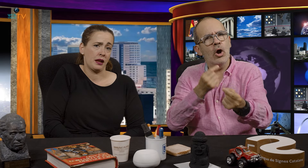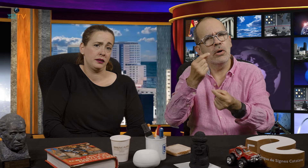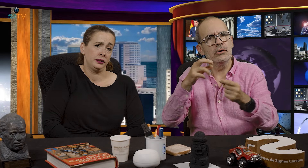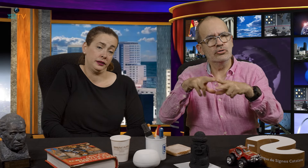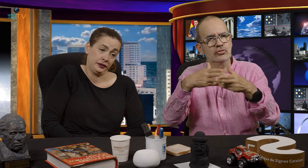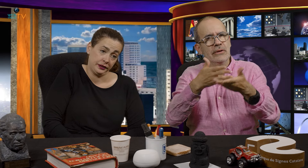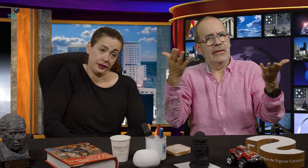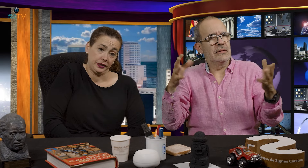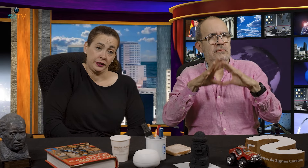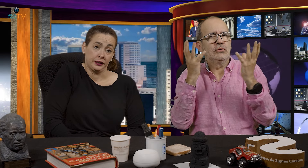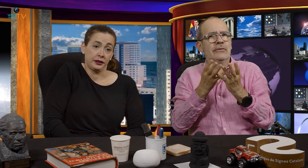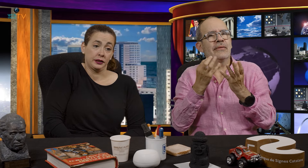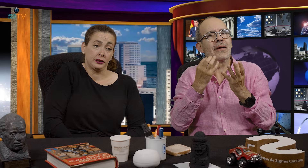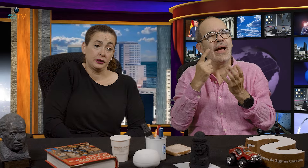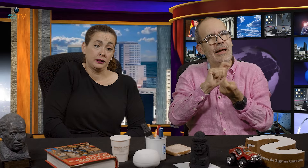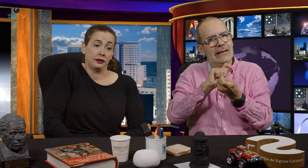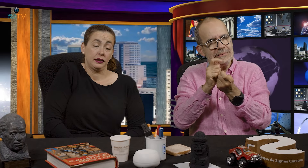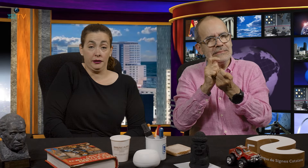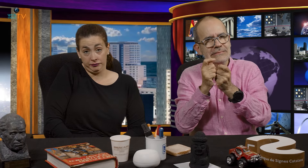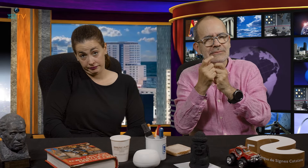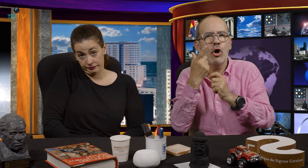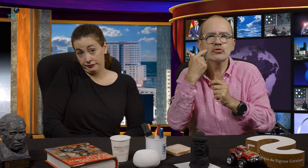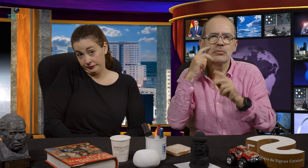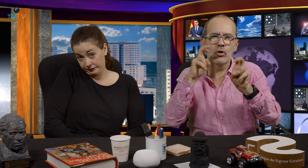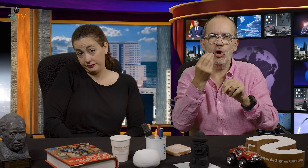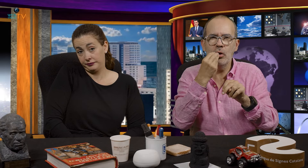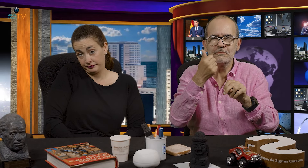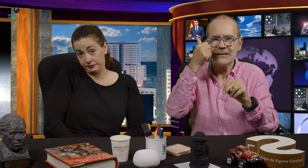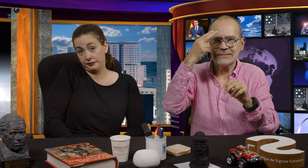Poco a poco, la sociedad y el mundo deben cambiar y evolucionar.